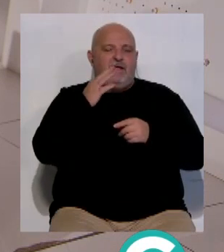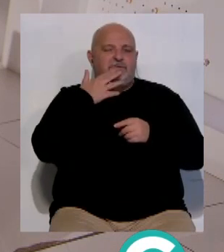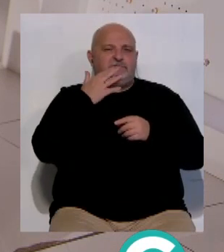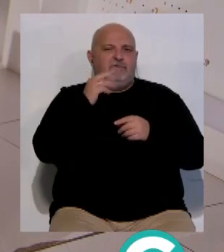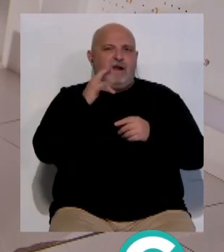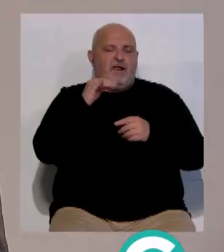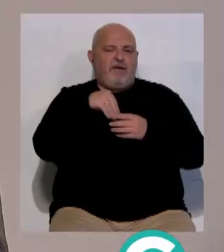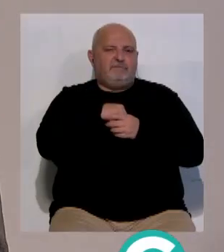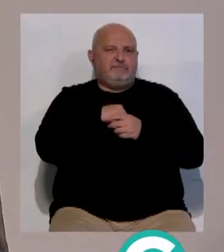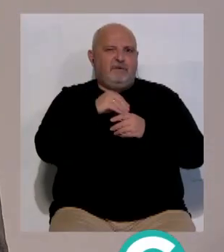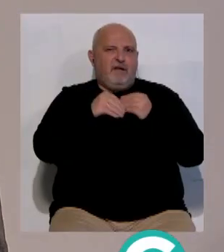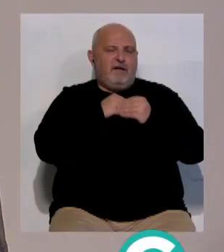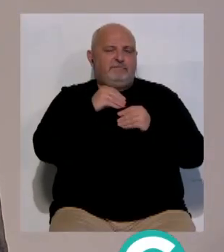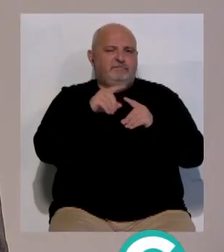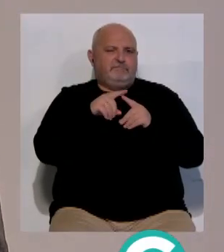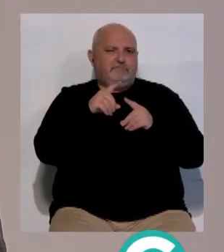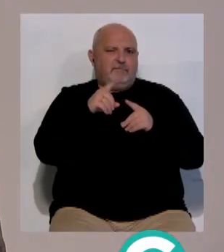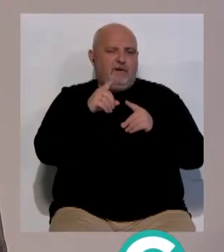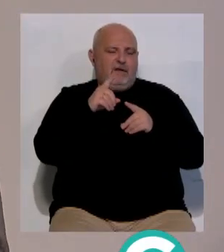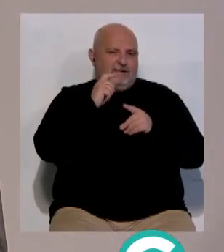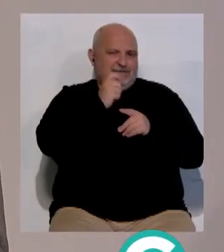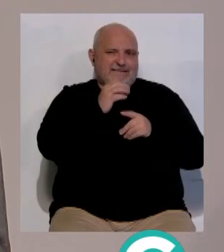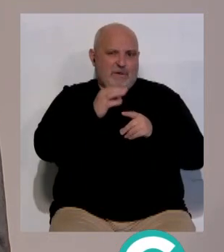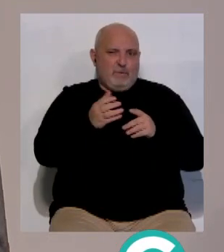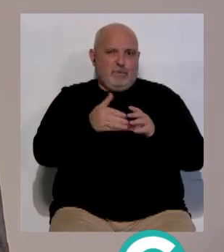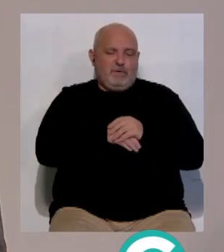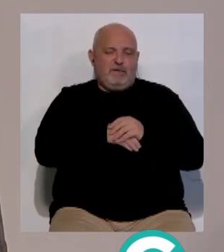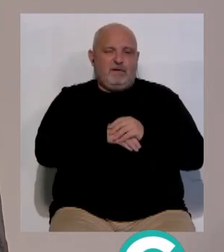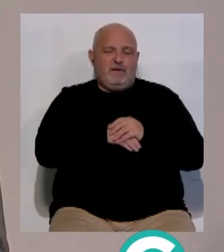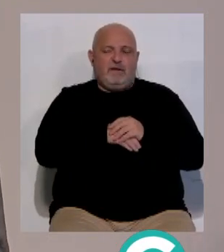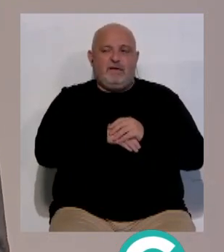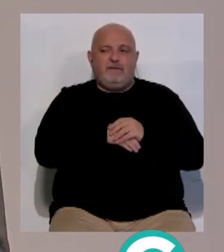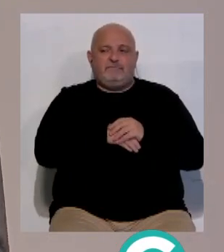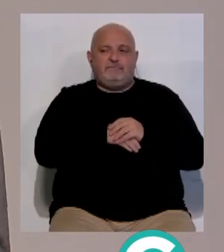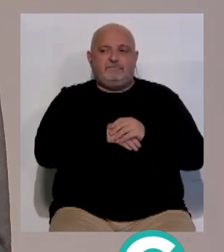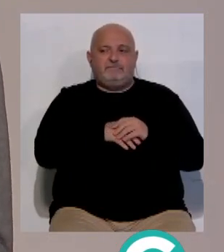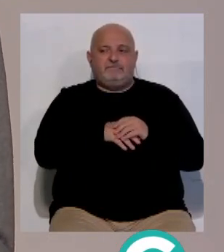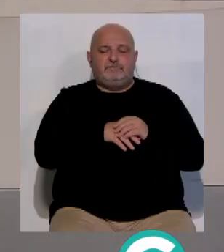un topo dentro del teror de juego muriéndose allí de dolor y fba la calle vamos a ver las